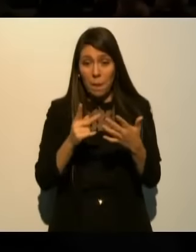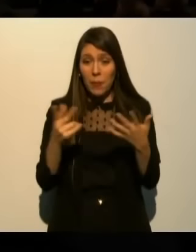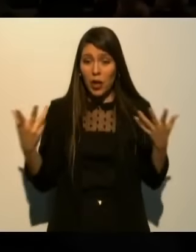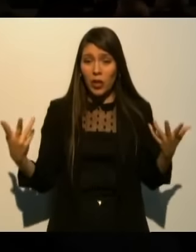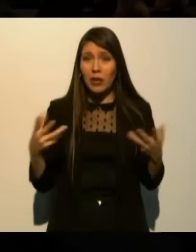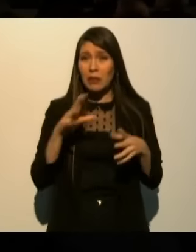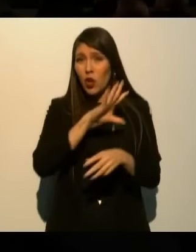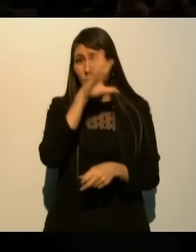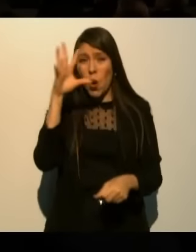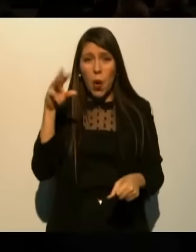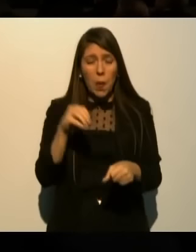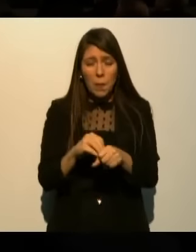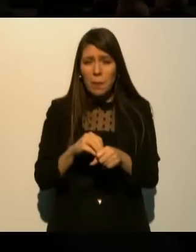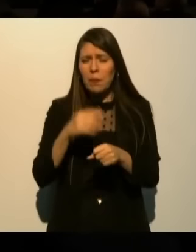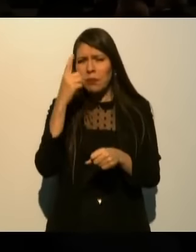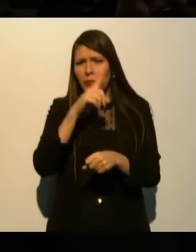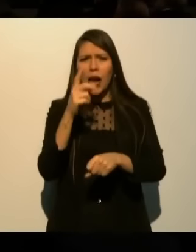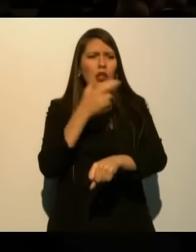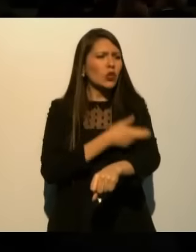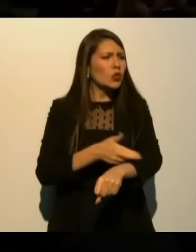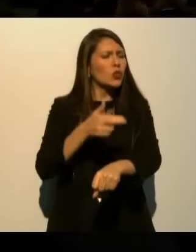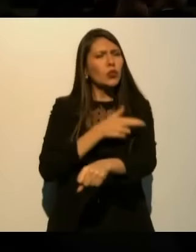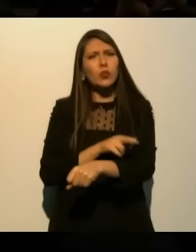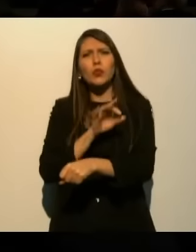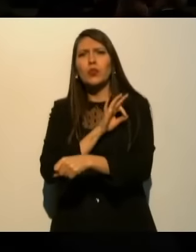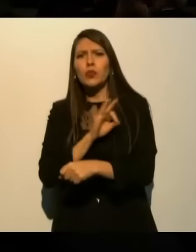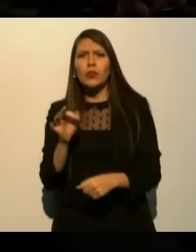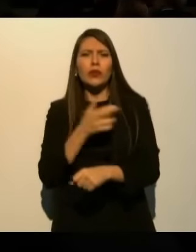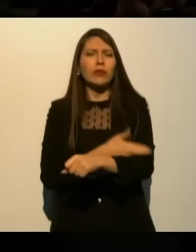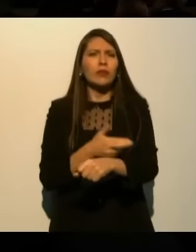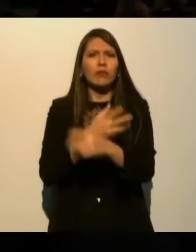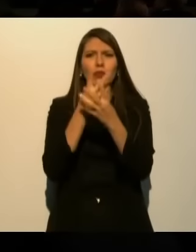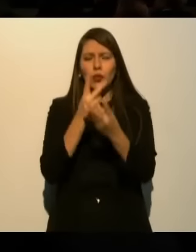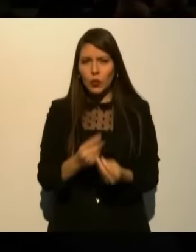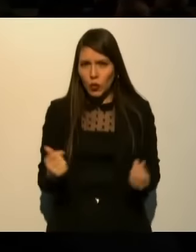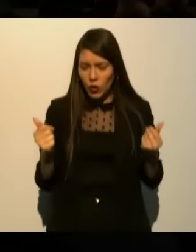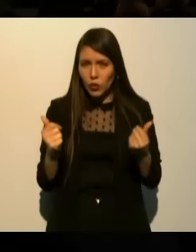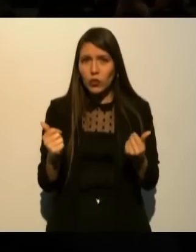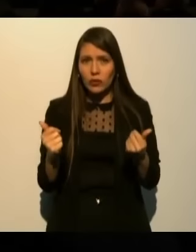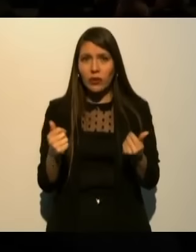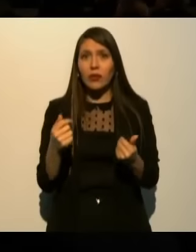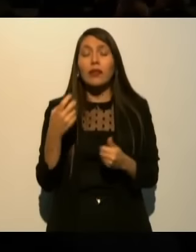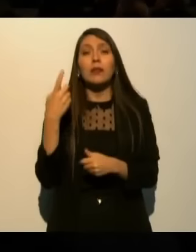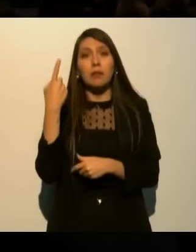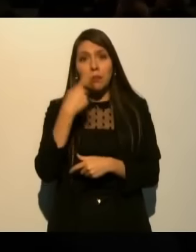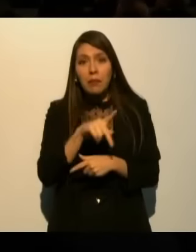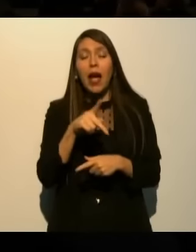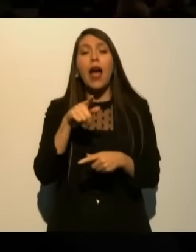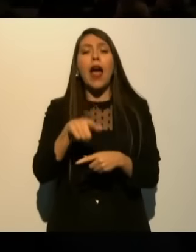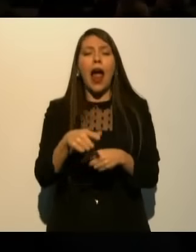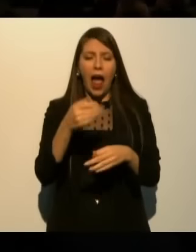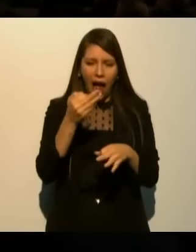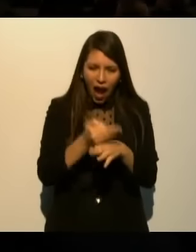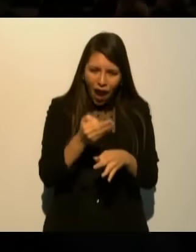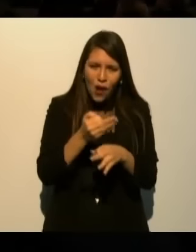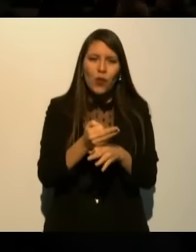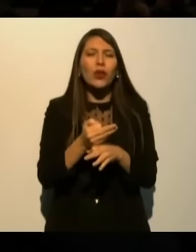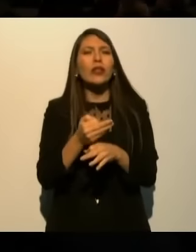soluciones a corto plazo a mediano plazo pero sobre todo a largo plazo sobre esto para resolver